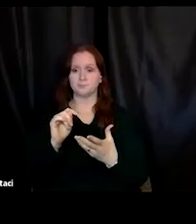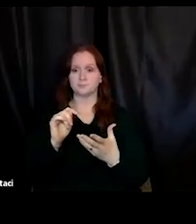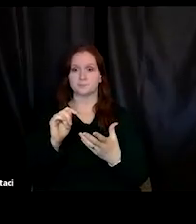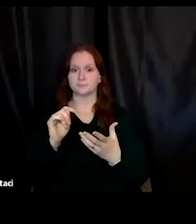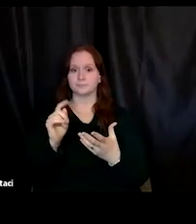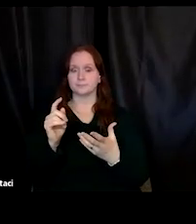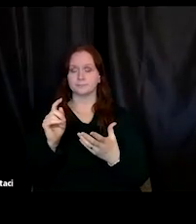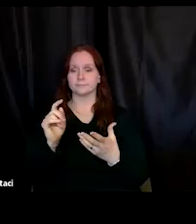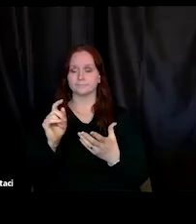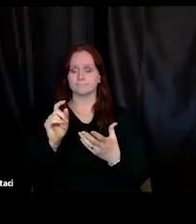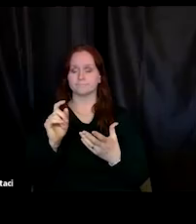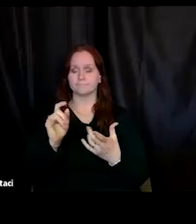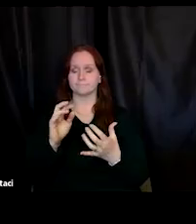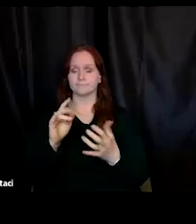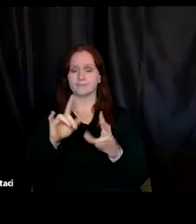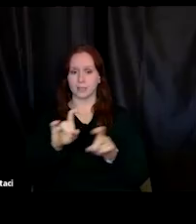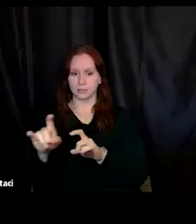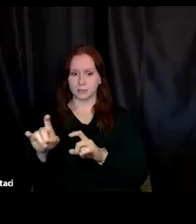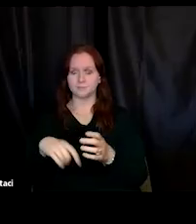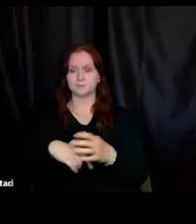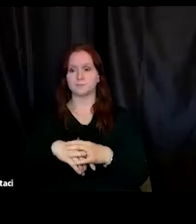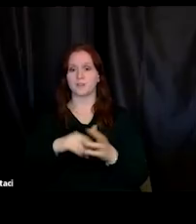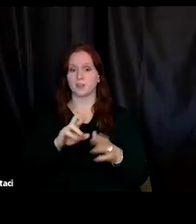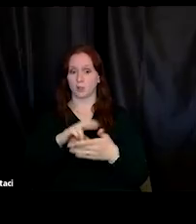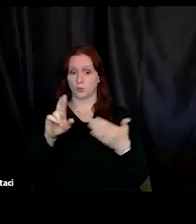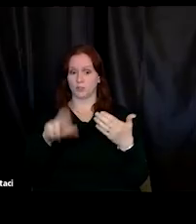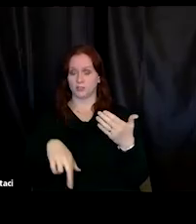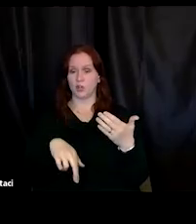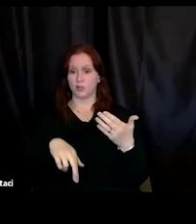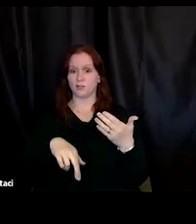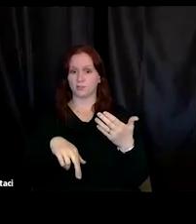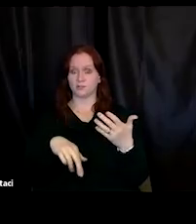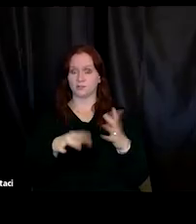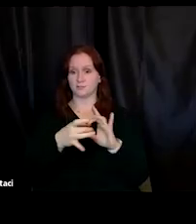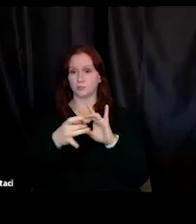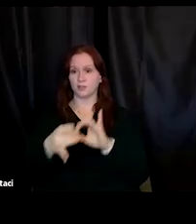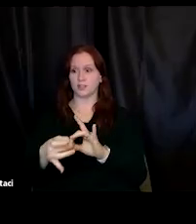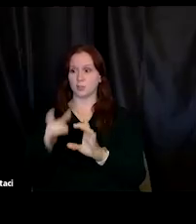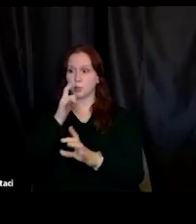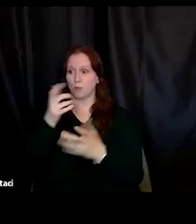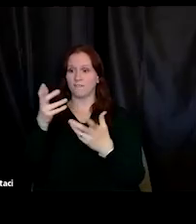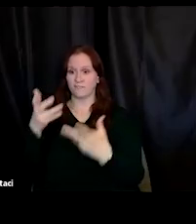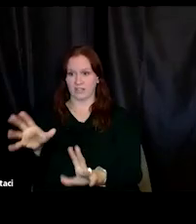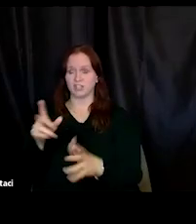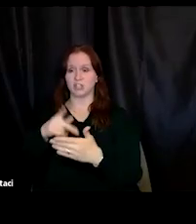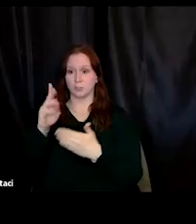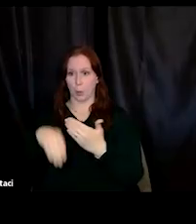así es como lo van a obtener. Así que también les animamos a hacer eso. Eso será útil para nosotros.